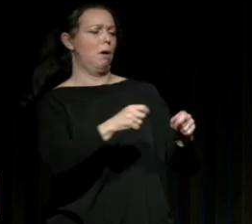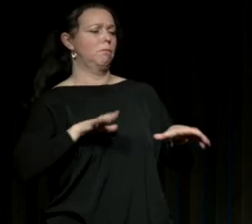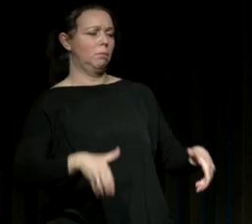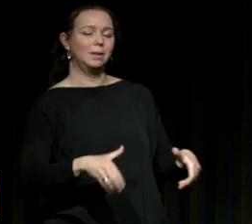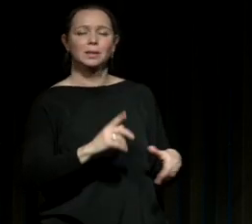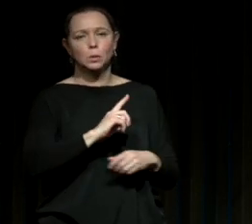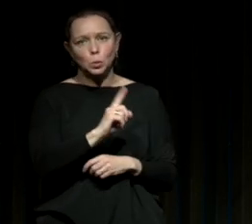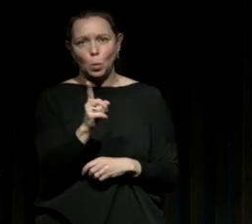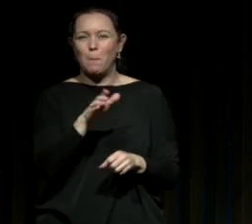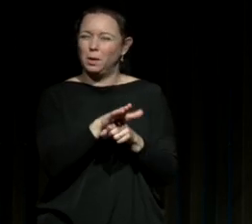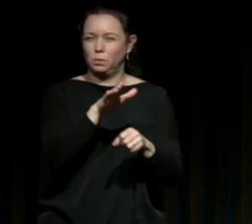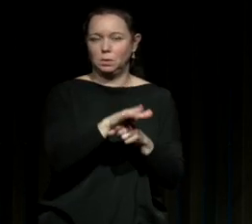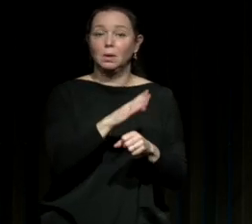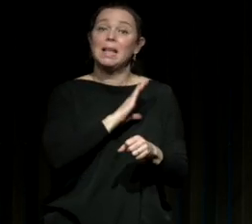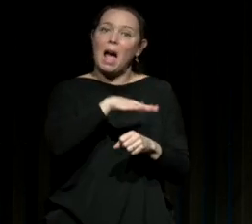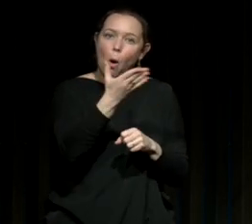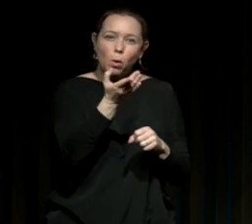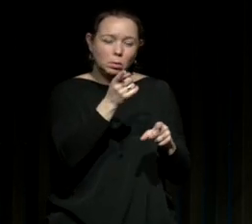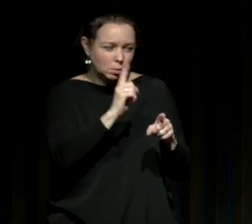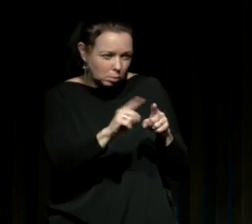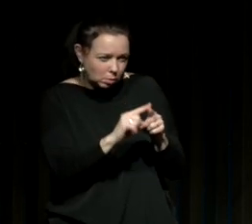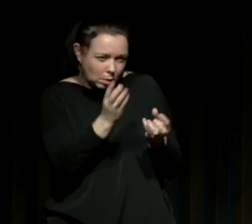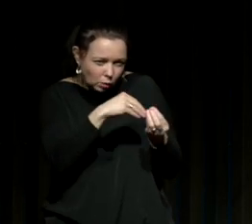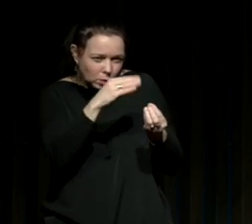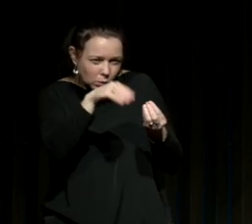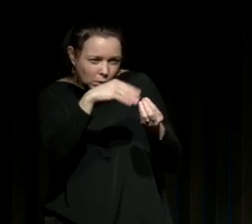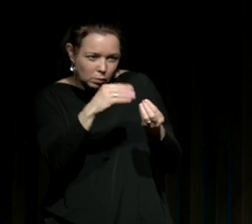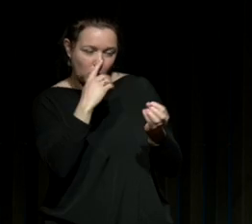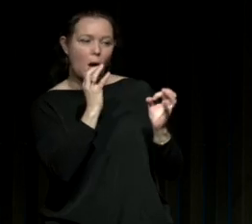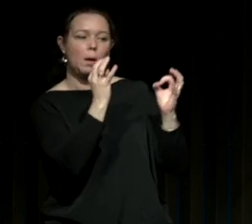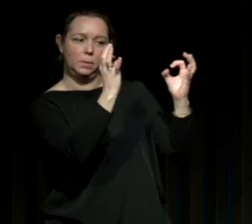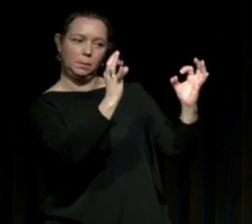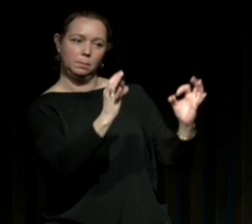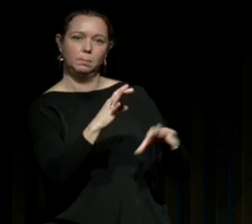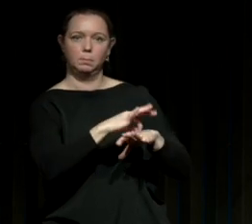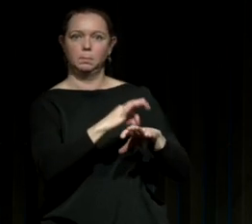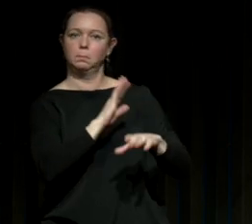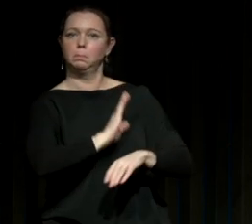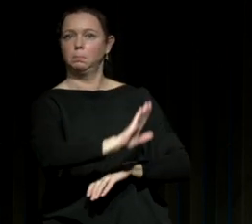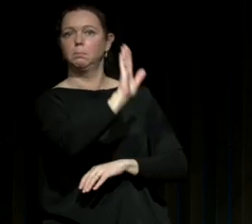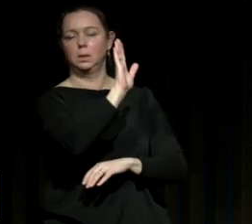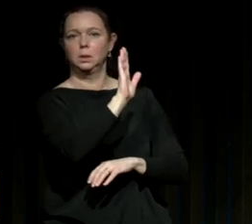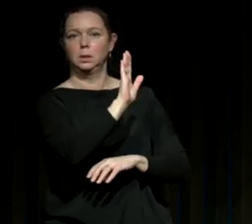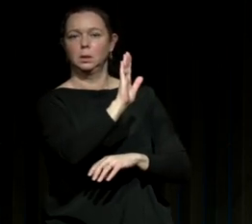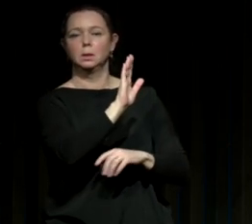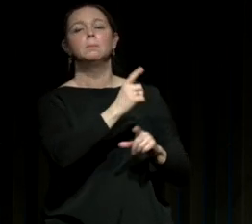éléments qui sont importants pour caractériser cette maladie il faut aller au delà de l'imc